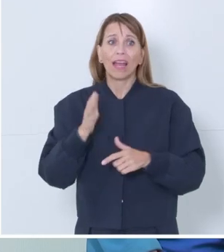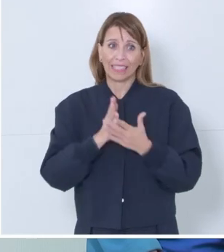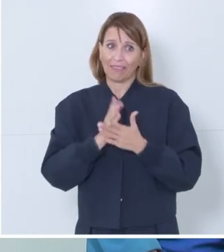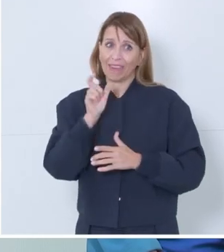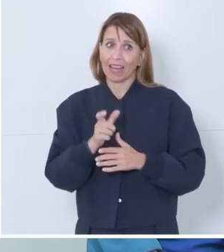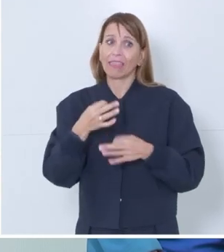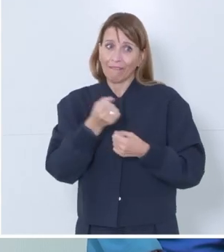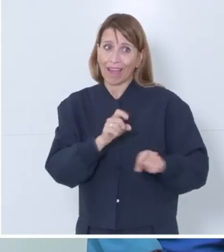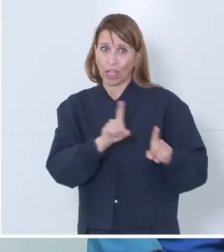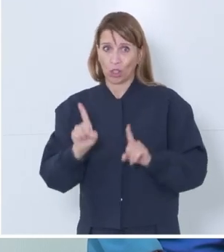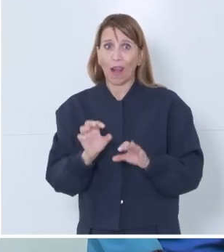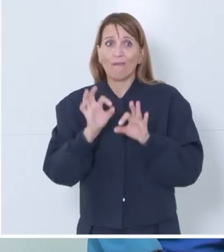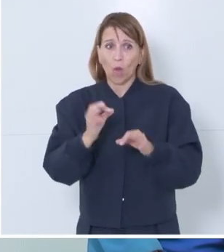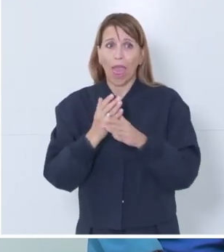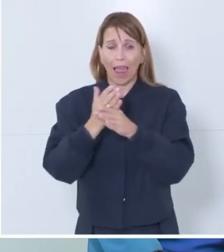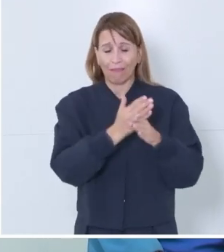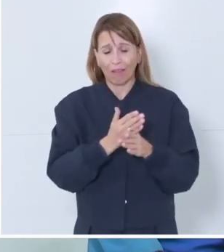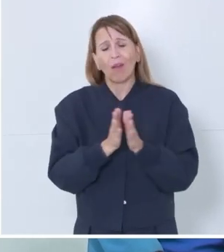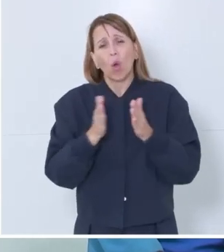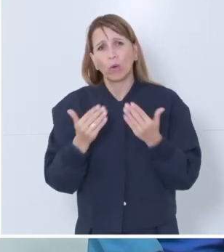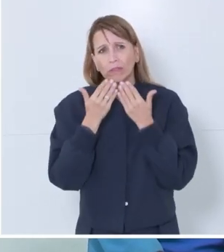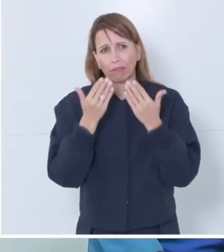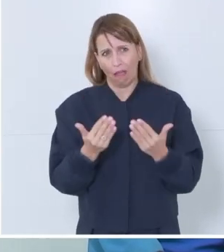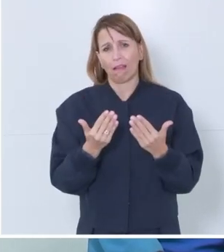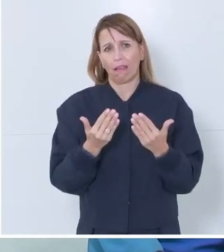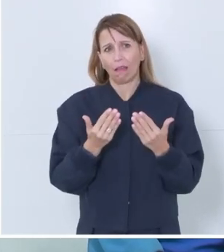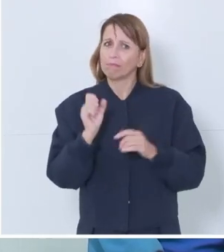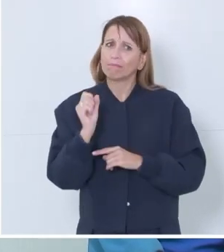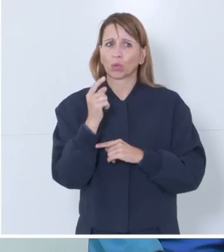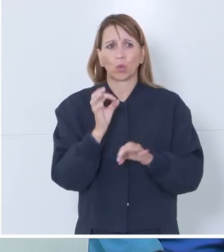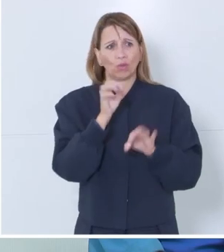werden. Dafür möchte ein riesengroßes Dankeschön aussprechen, insbesondere an die Zivildiener,